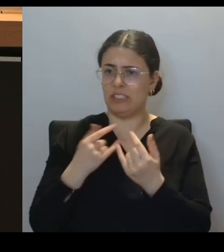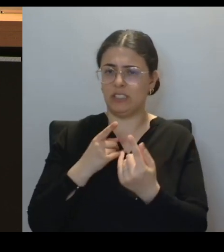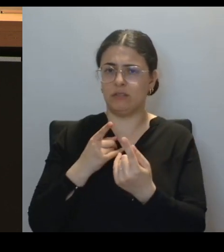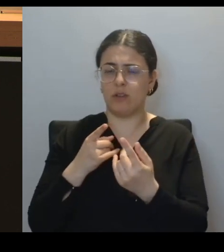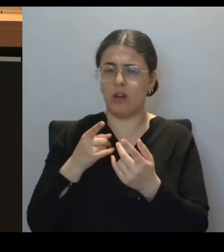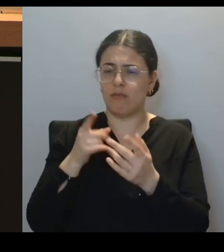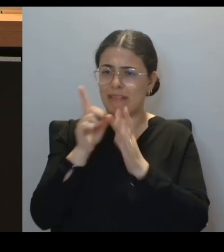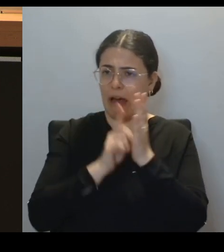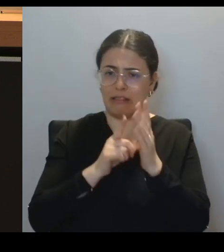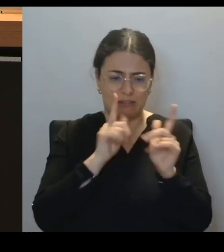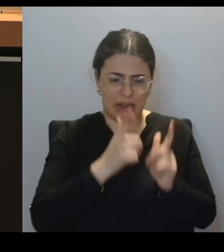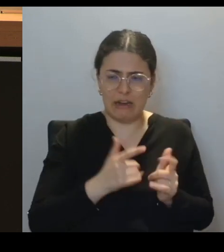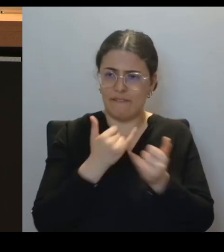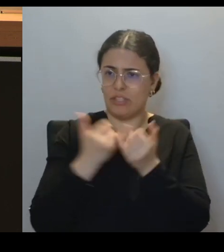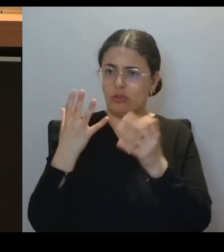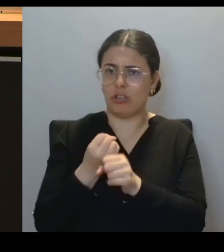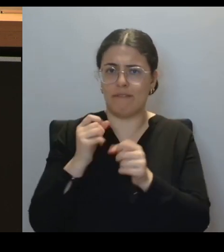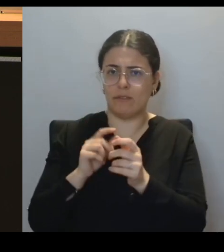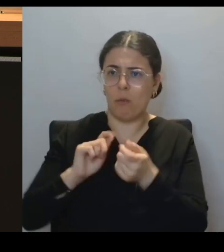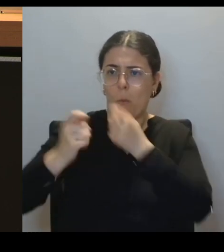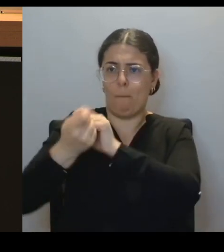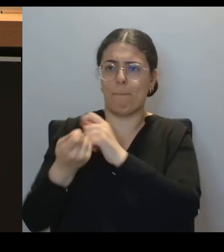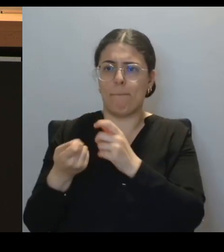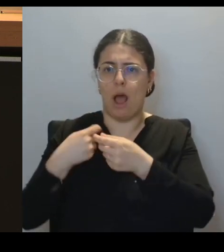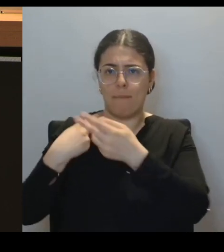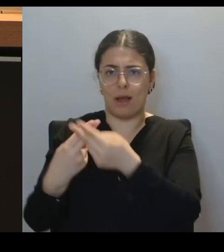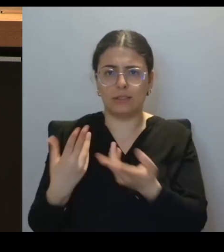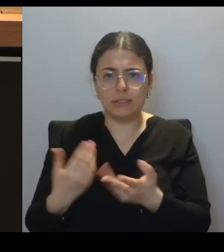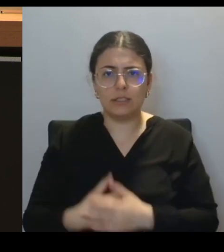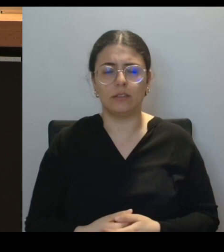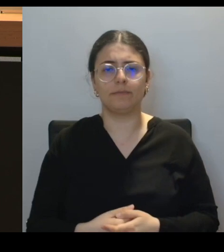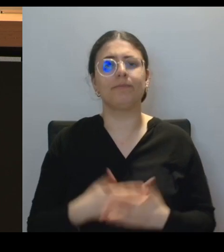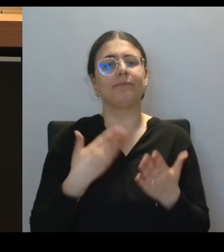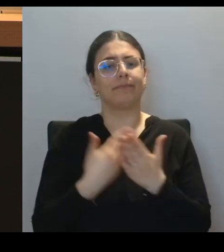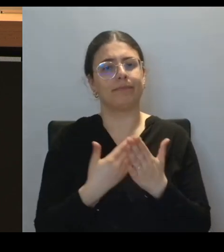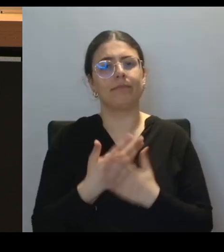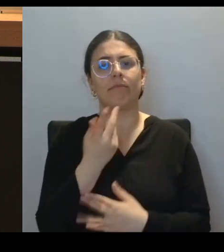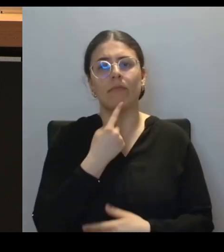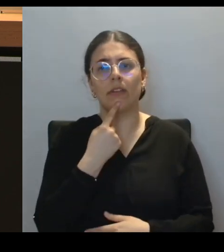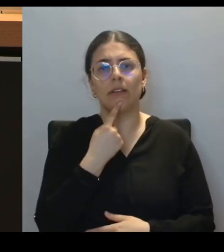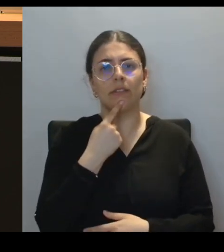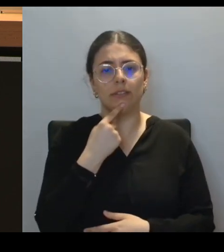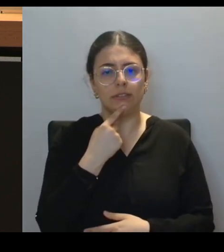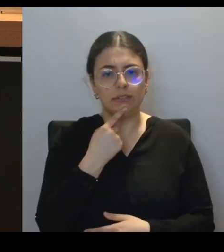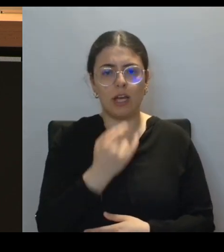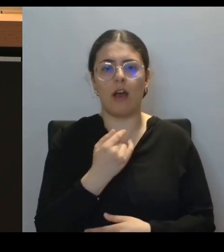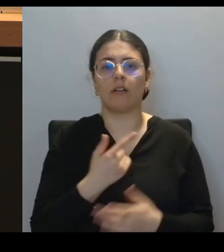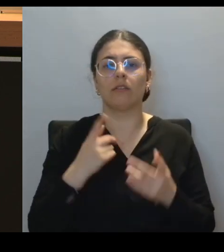Deshalb ist es auch richtig und nicht nur einmalig sondern regelmäßig Berichte zu erarbeiten. Ich denke ja. Kunst und Kultur